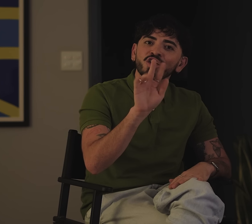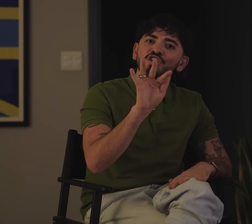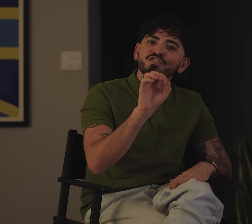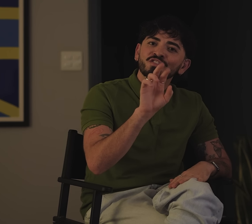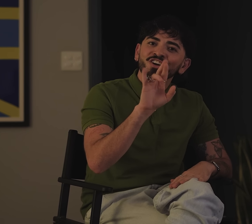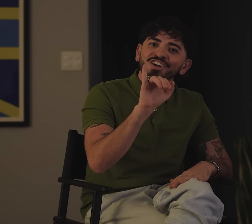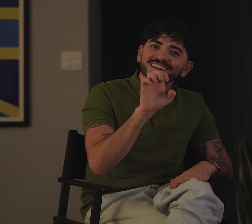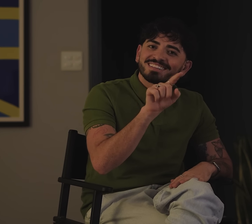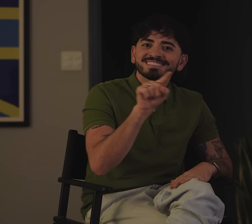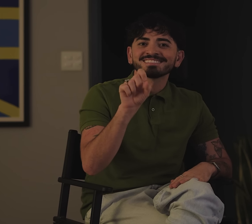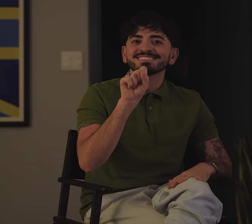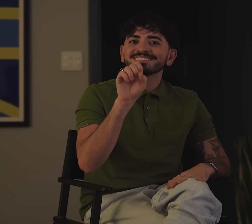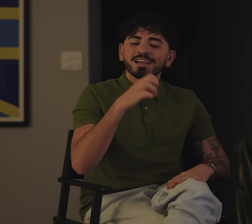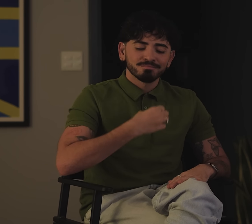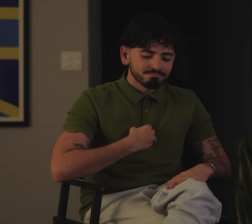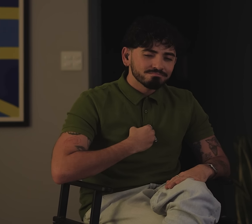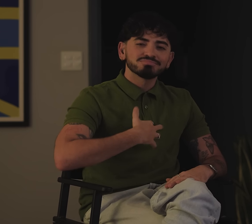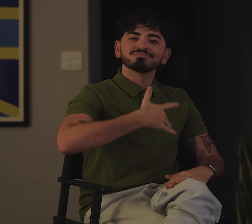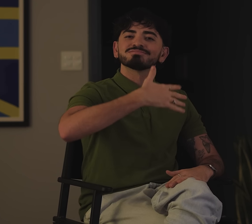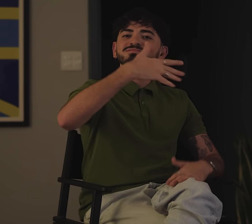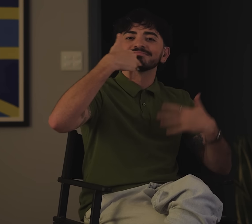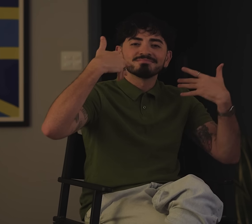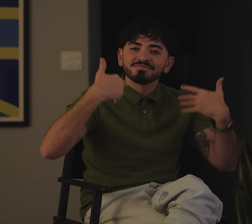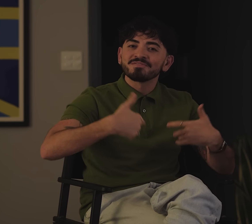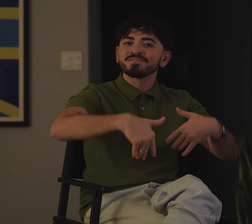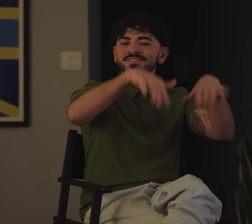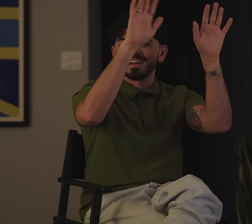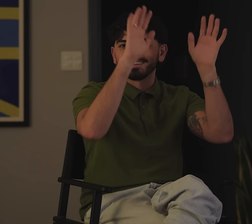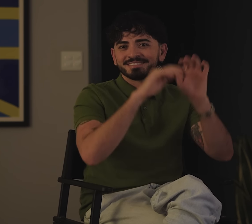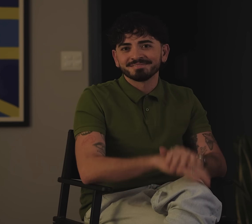Por isso, Euforie-se. Seja você.